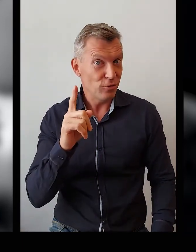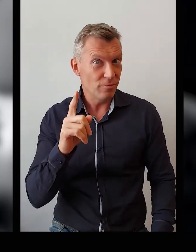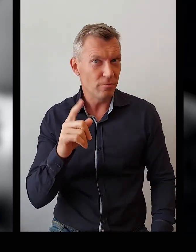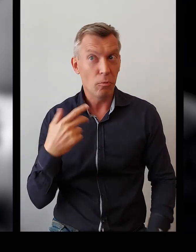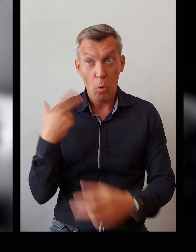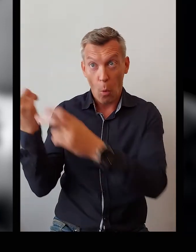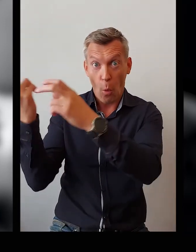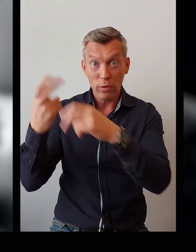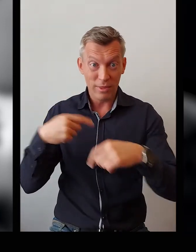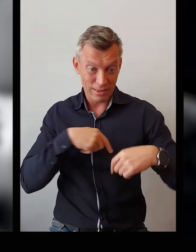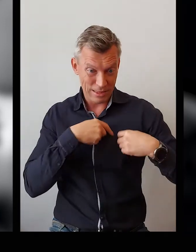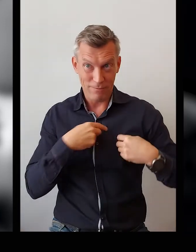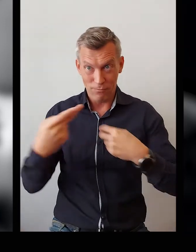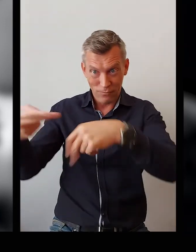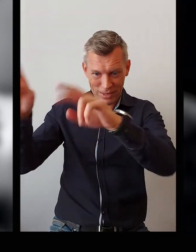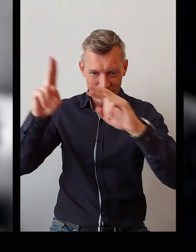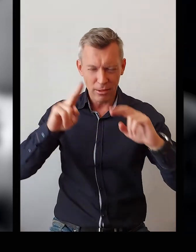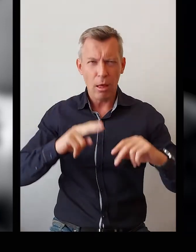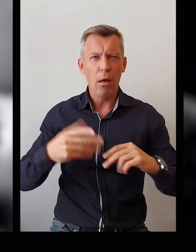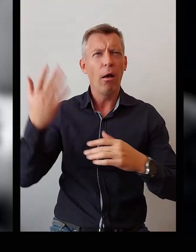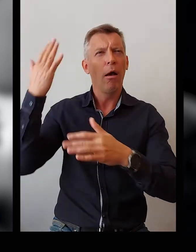hozott a szívem vissza az egykori lányok elé.